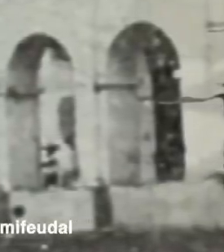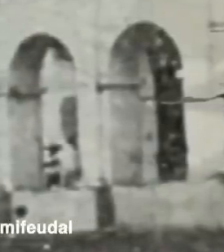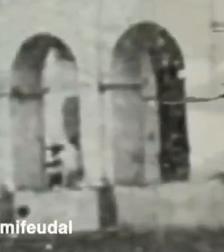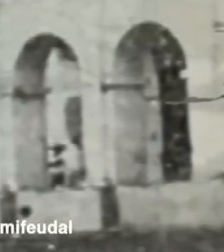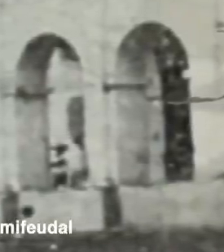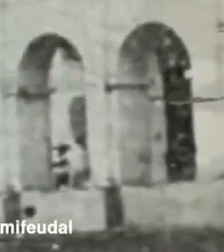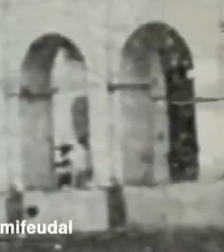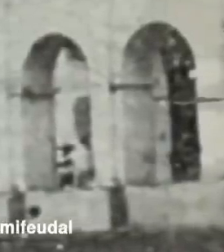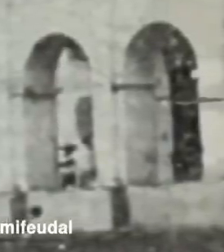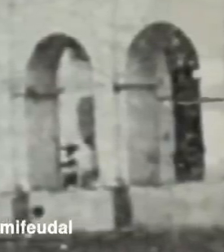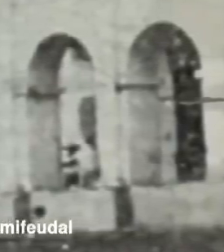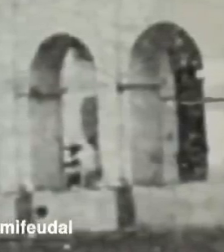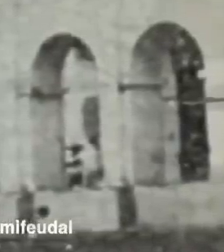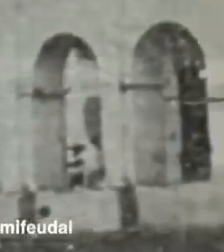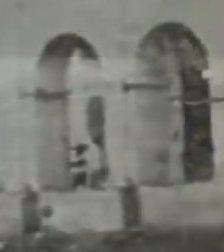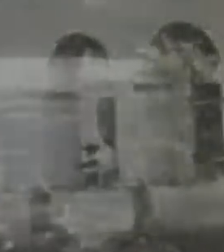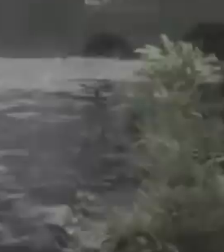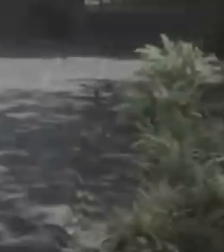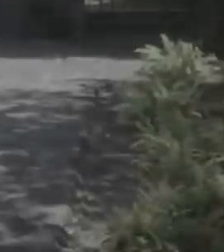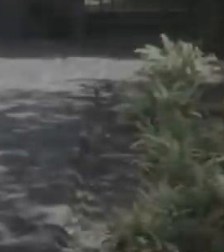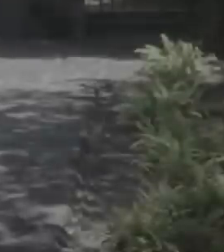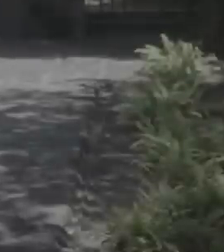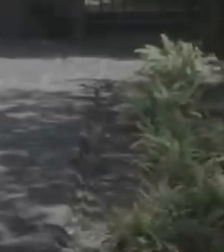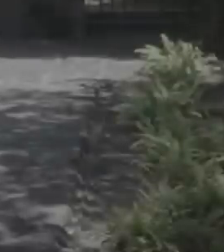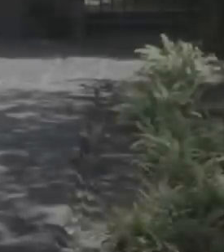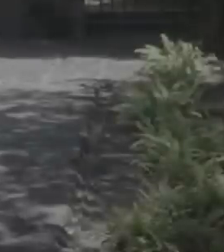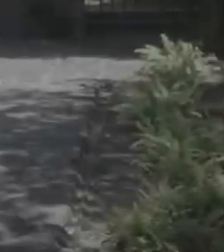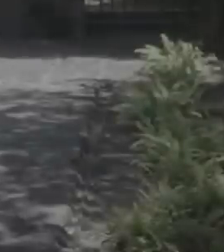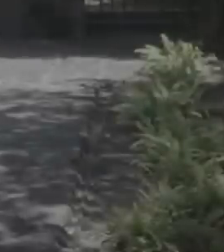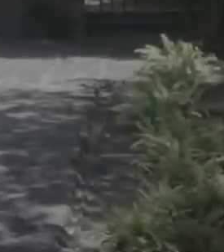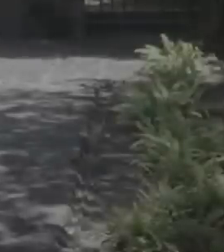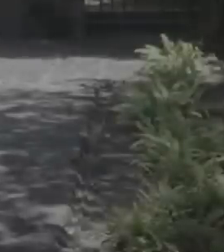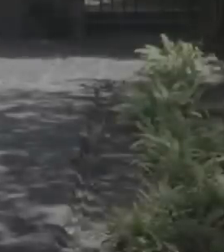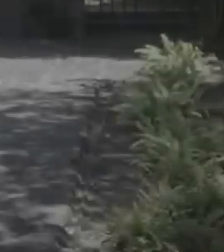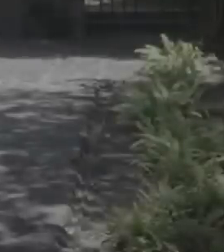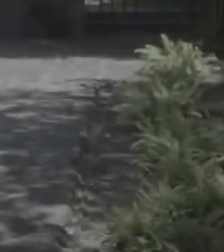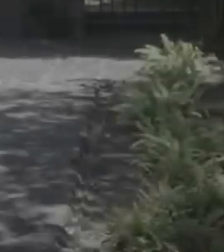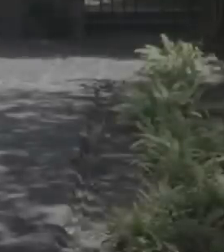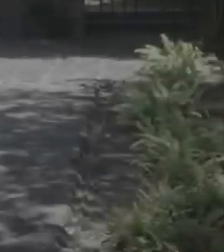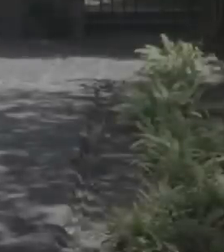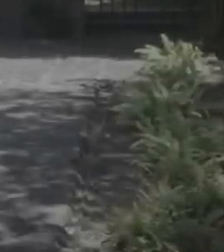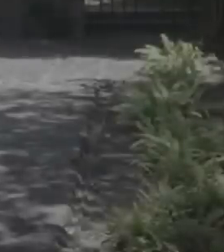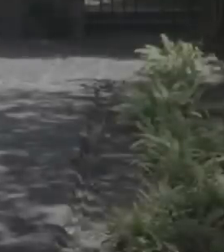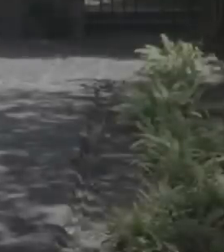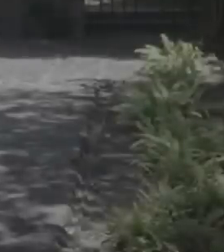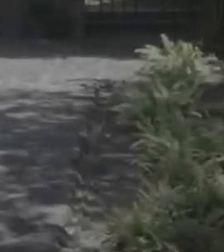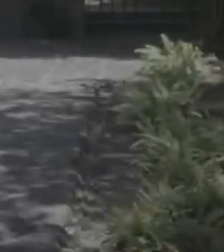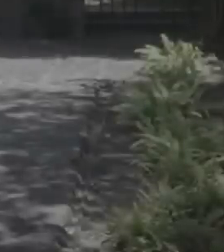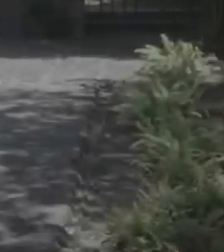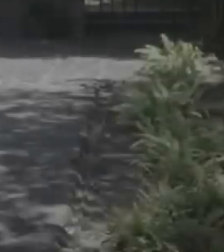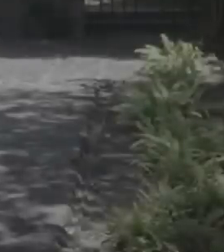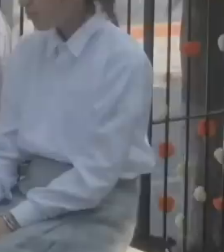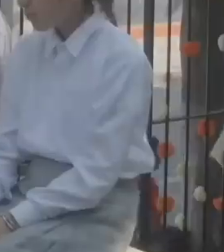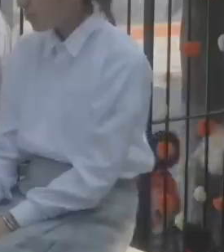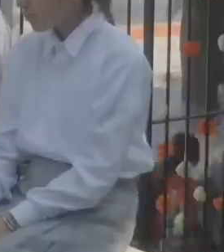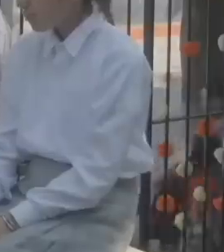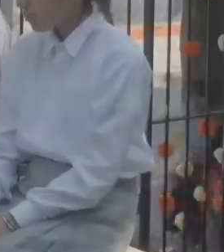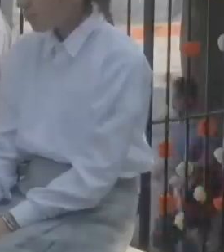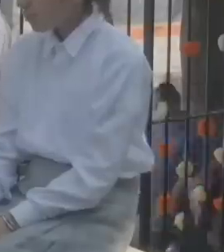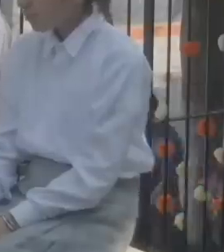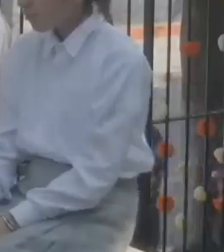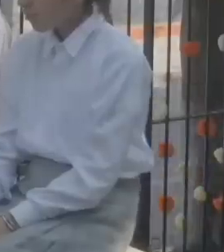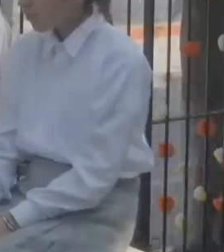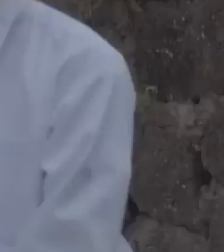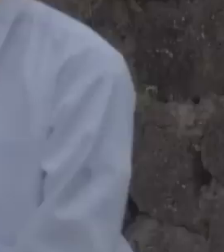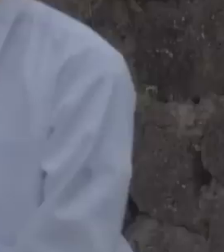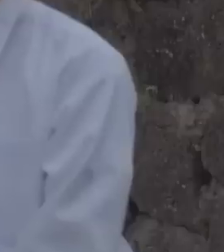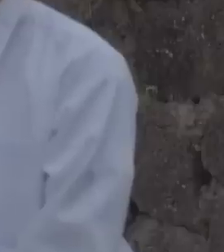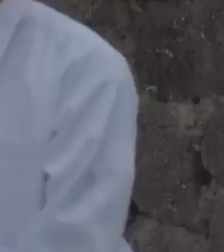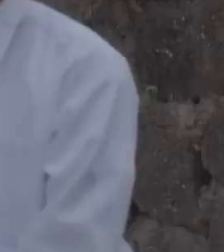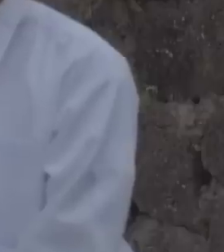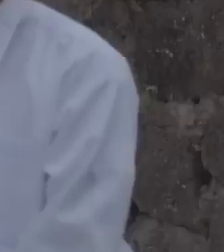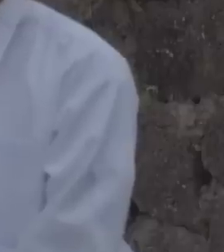explotación semifeudal en el que estaba hundido el estado Morelos miles de Pobres y 10 ricos fueron